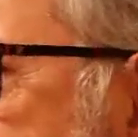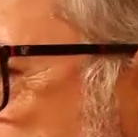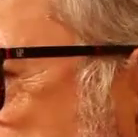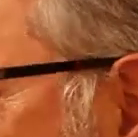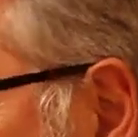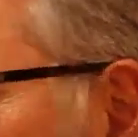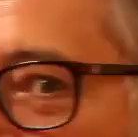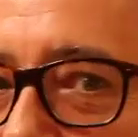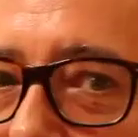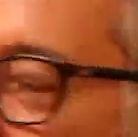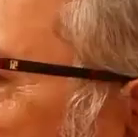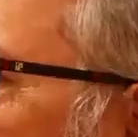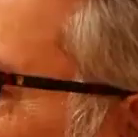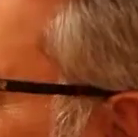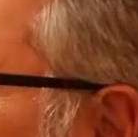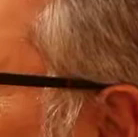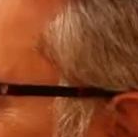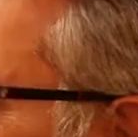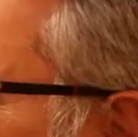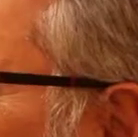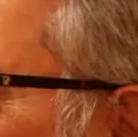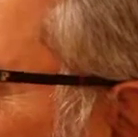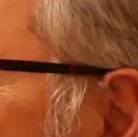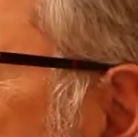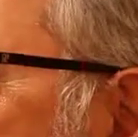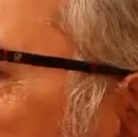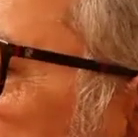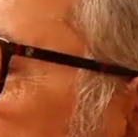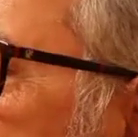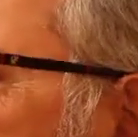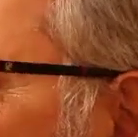1900 euros de lotería, y en el pleito, al final, le han dicho que como